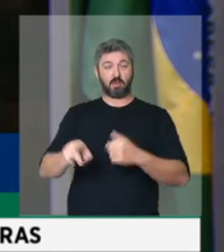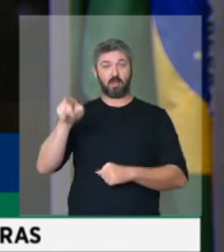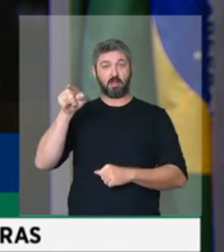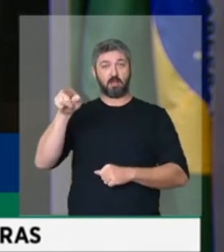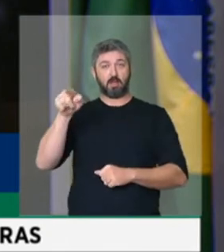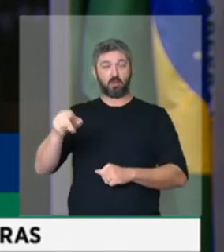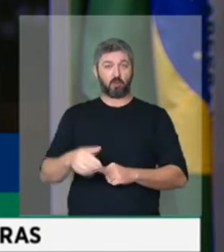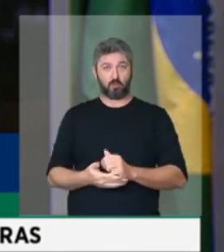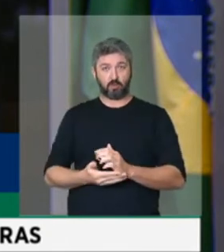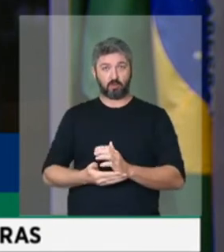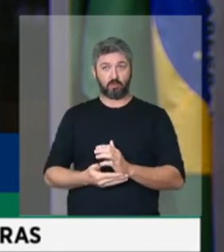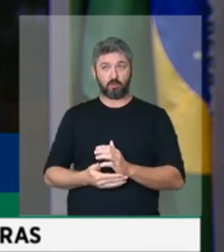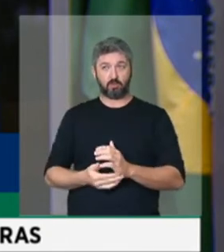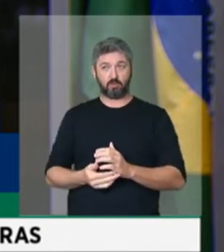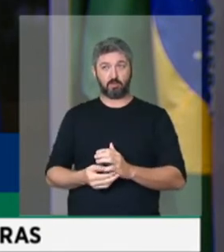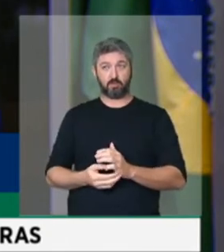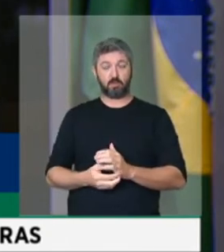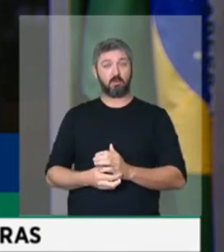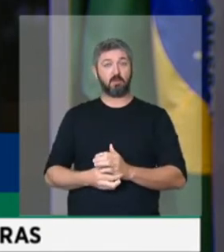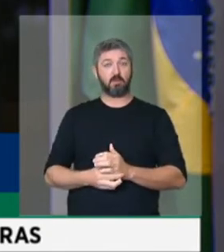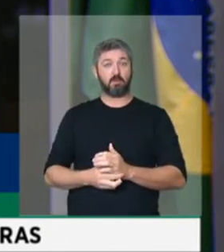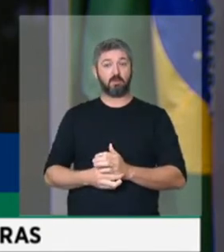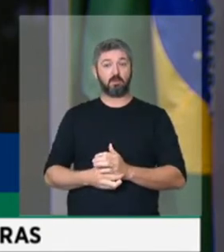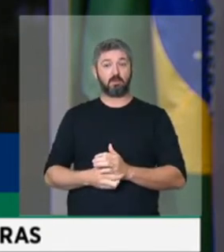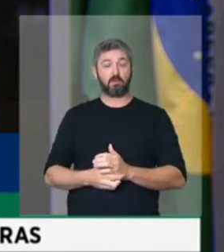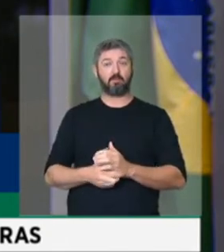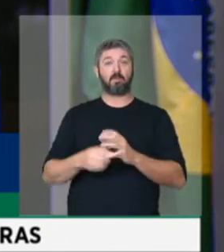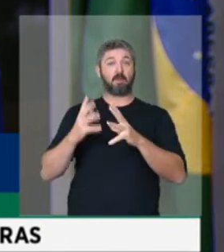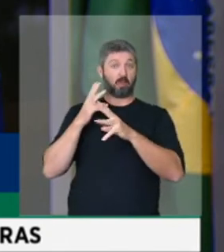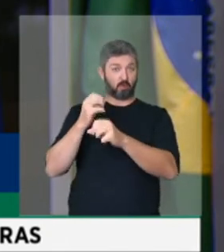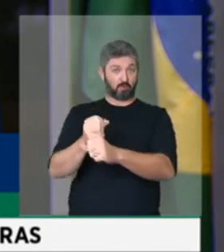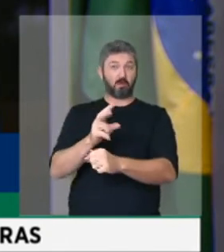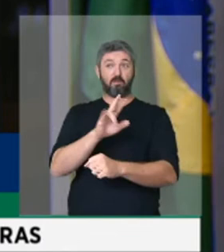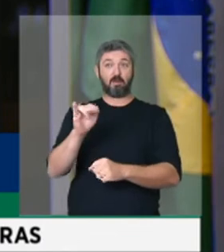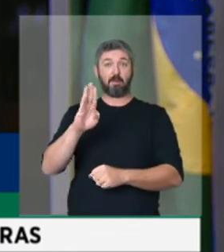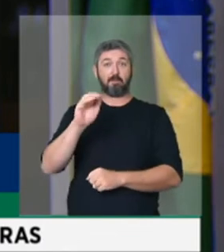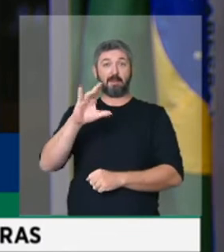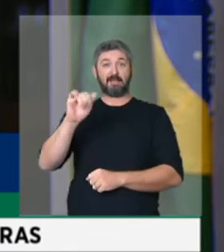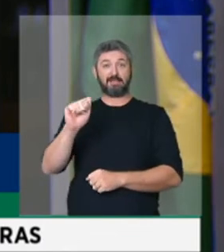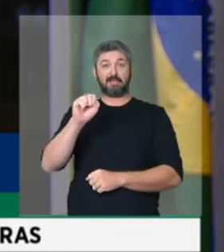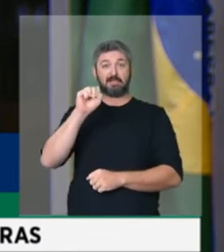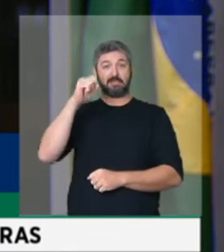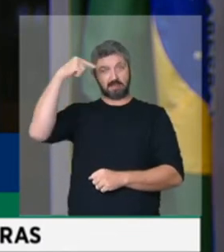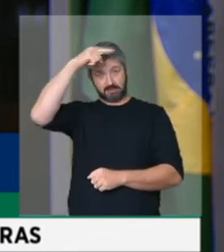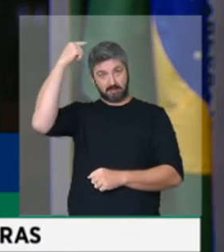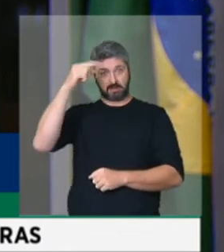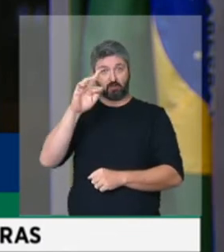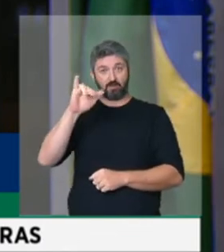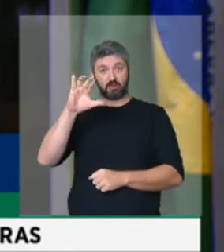CONSUMIDORES TENHO BAIXA RENDA. ALÉM DISSO, A QUESTÃO AMBIENTAL TÃO IMPORTANTE PARA TODOS NÓS TAMBÉM FOI